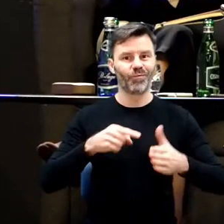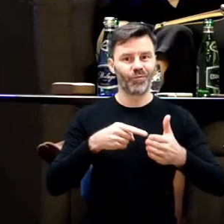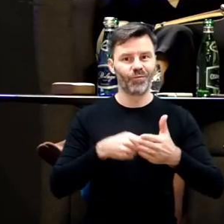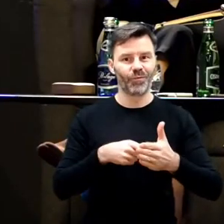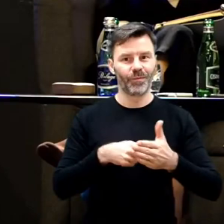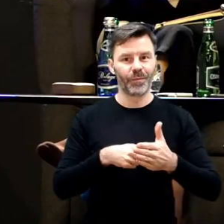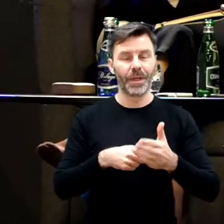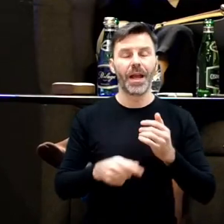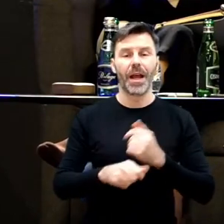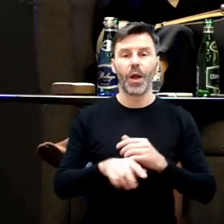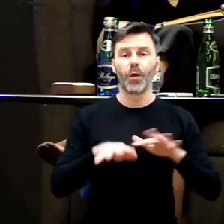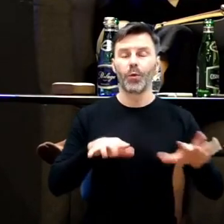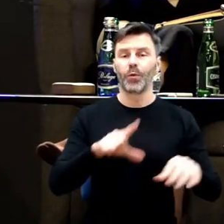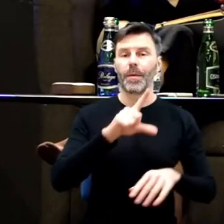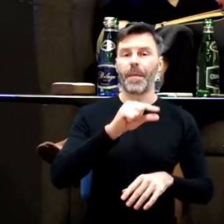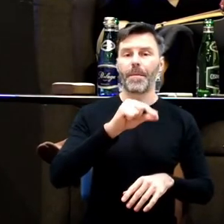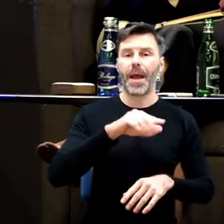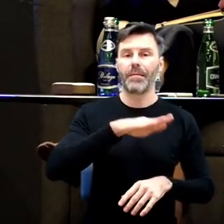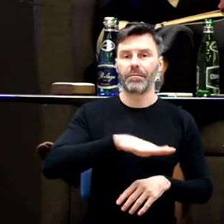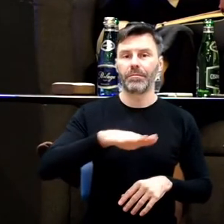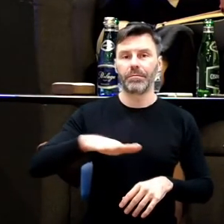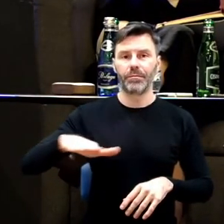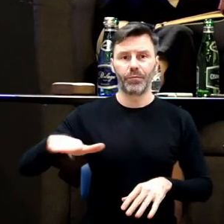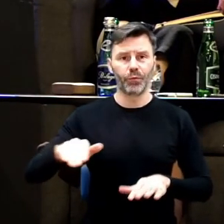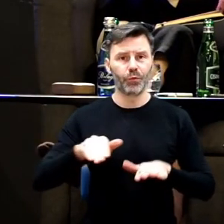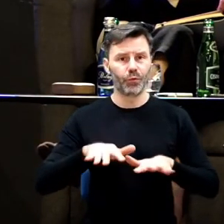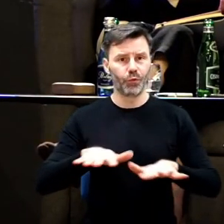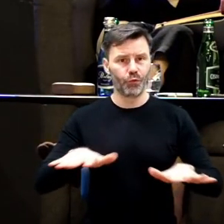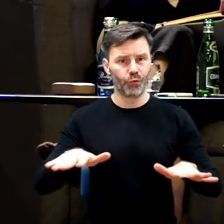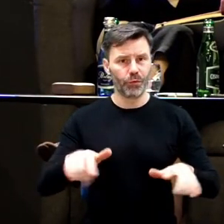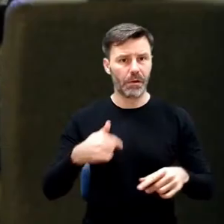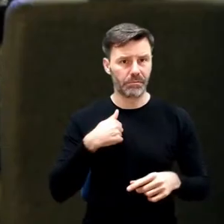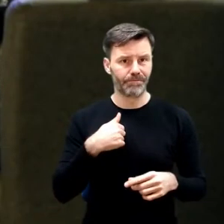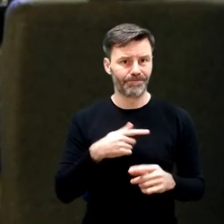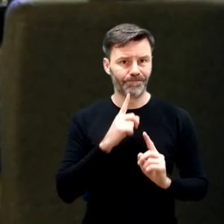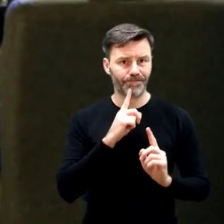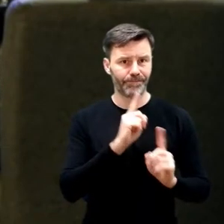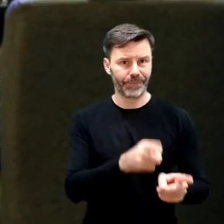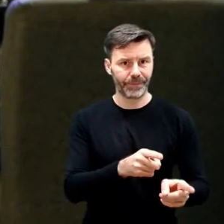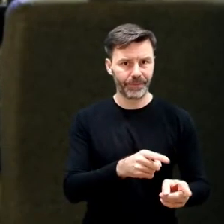Tutaj oczywiście, że najwygodniej byłoby, gdyby wszystkie